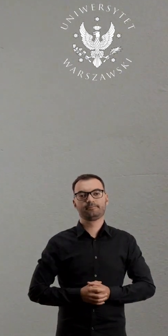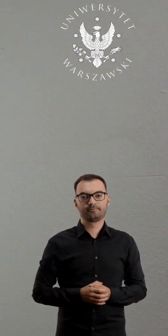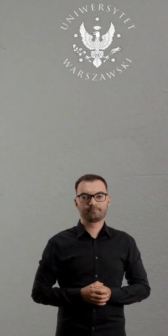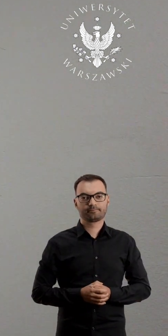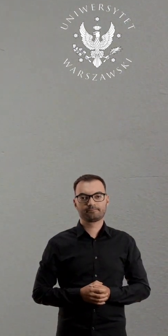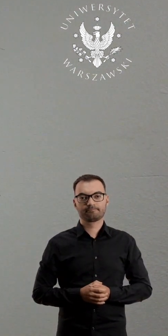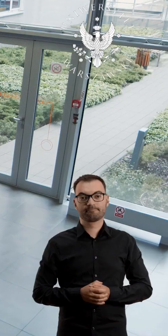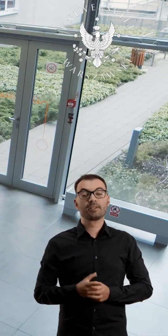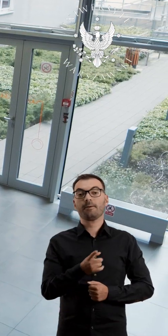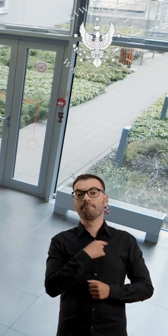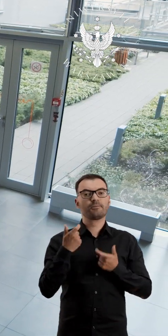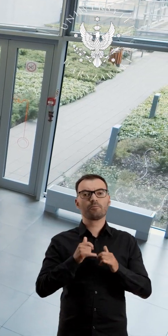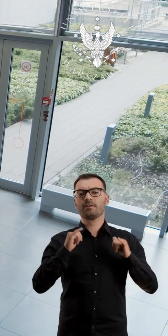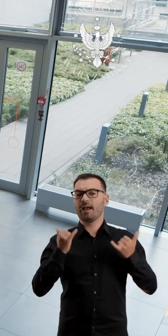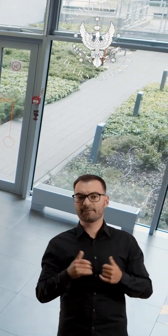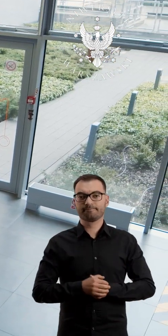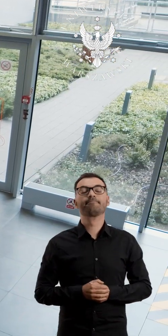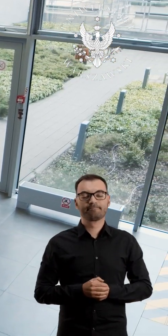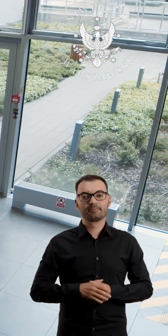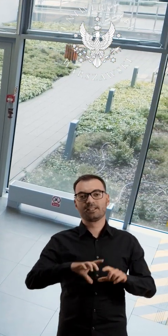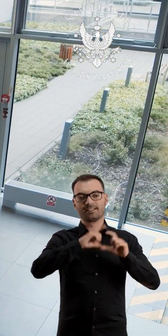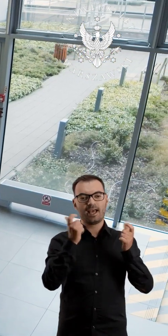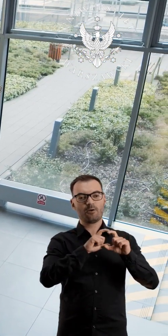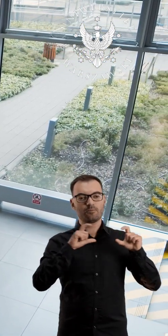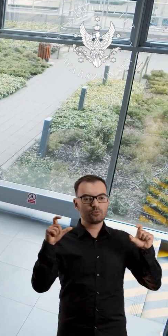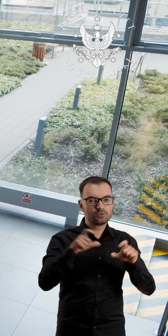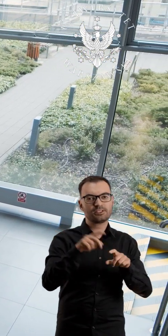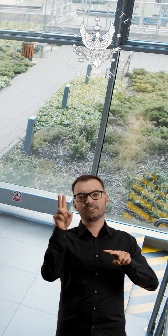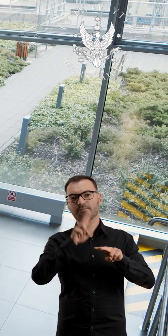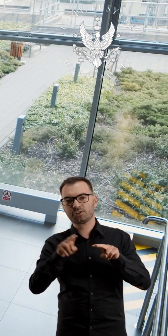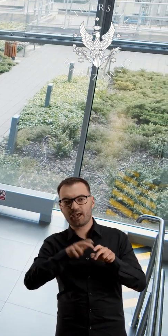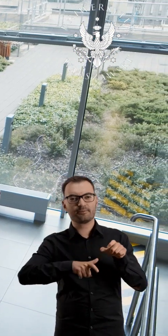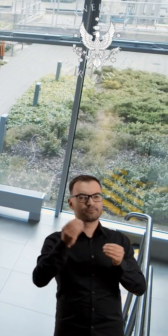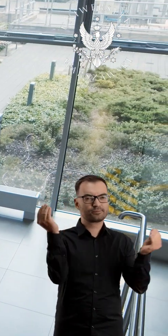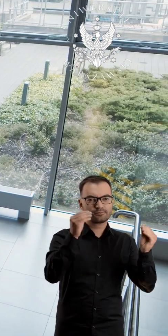Działania te są realizowane poprzez dostosowanie infrastruktury, wyposażenie budynków